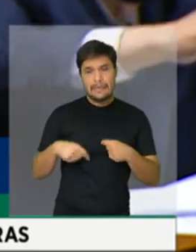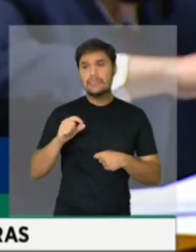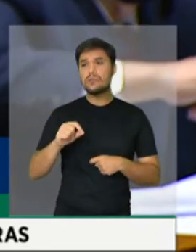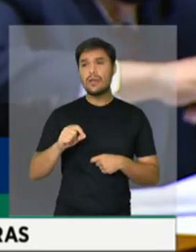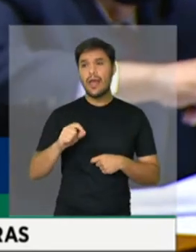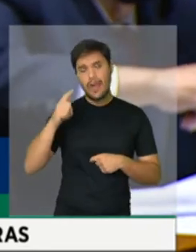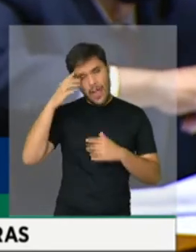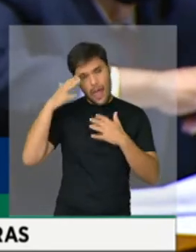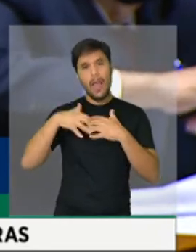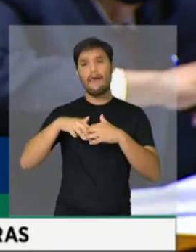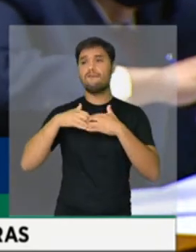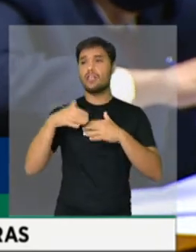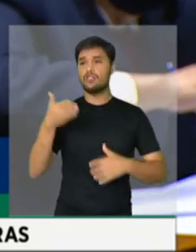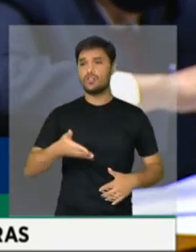FEITA A PRIVATIZAÇÃO. O RELATÓRIO NÃO ALTA ERA ESSE